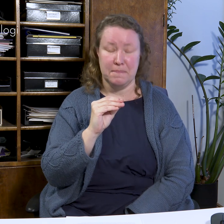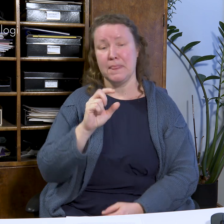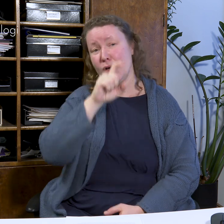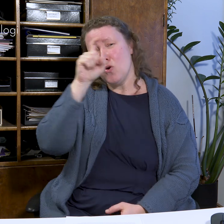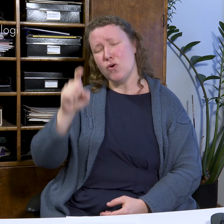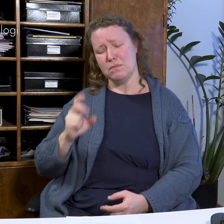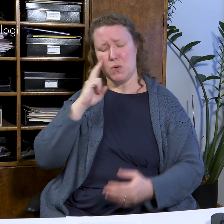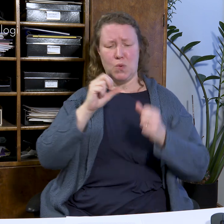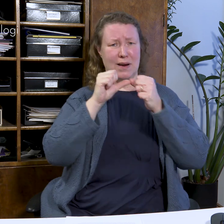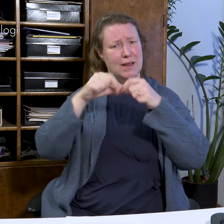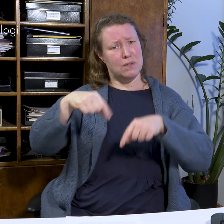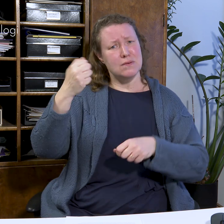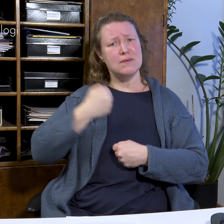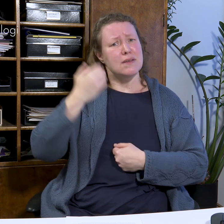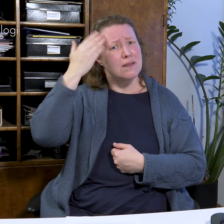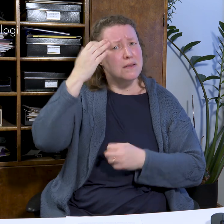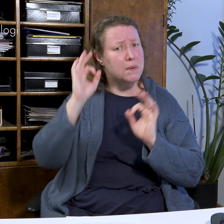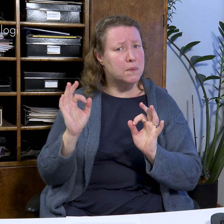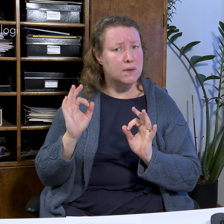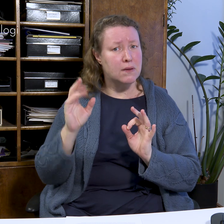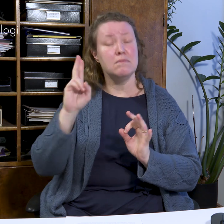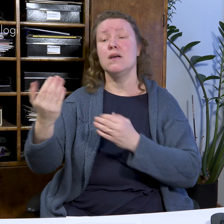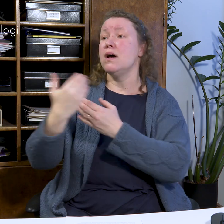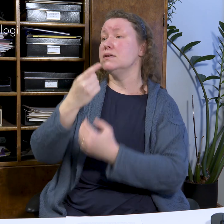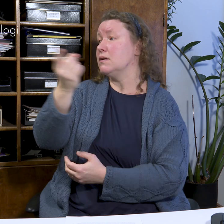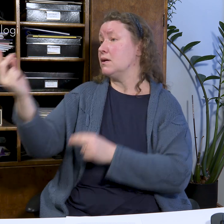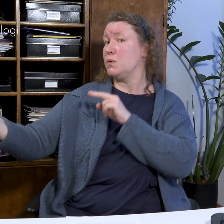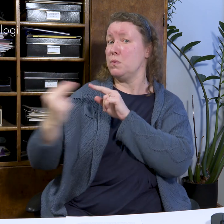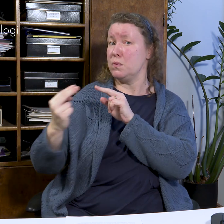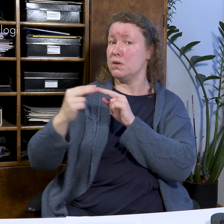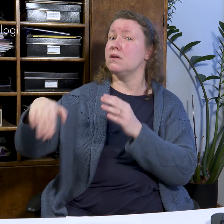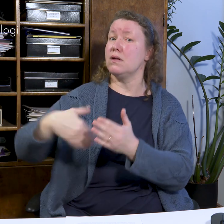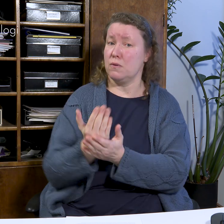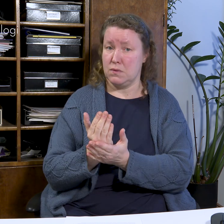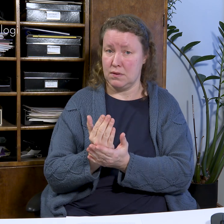Kuurojen Liitto saa tietoonsa tulkkauspalvelussa ilmeneviä ongelmia - asiakkaiden yhteydenottojen kautta.